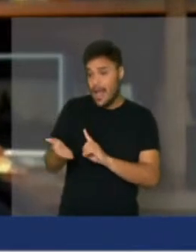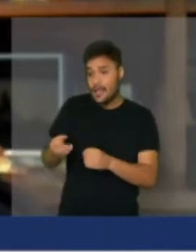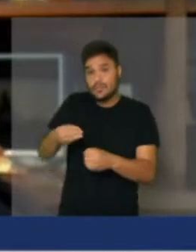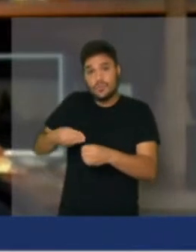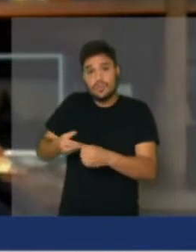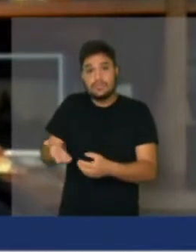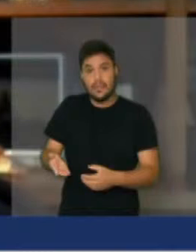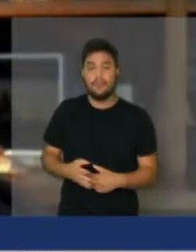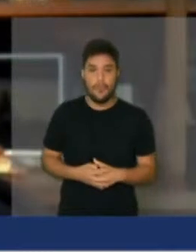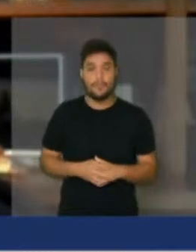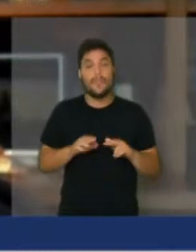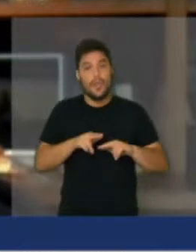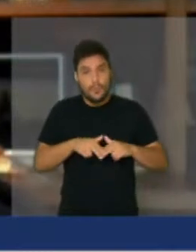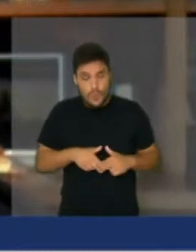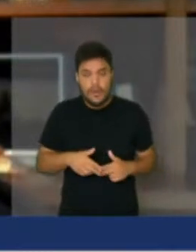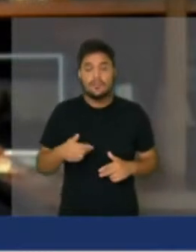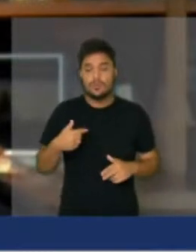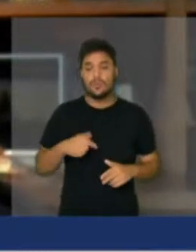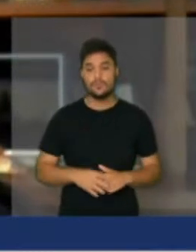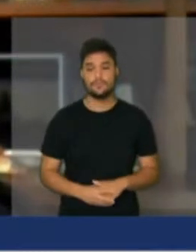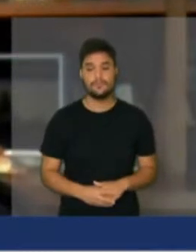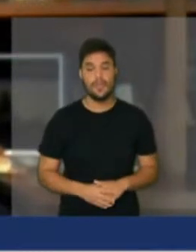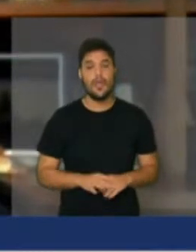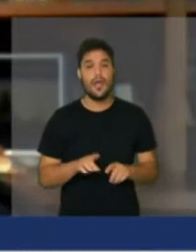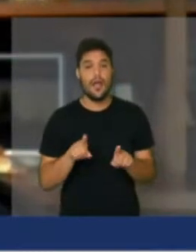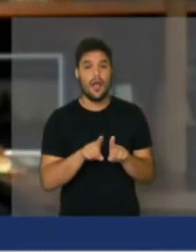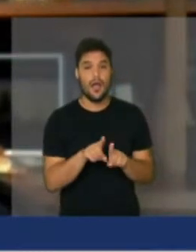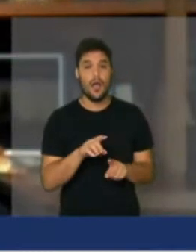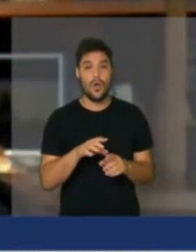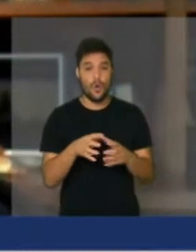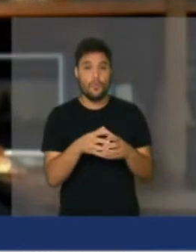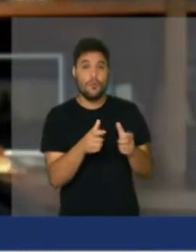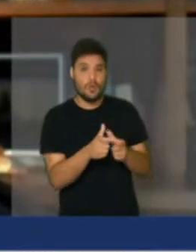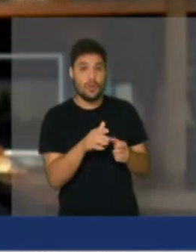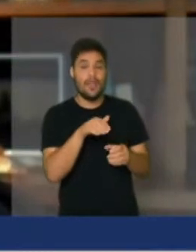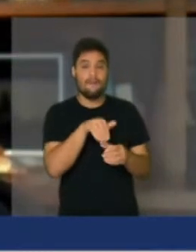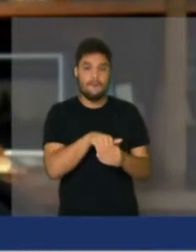VOTA UNIFICADA. EU QUERO APROVEITAR ESSE MOMENTO PARA PARABENIZAR TODOS OS PARTIDOS